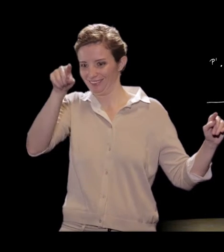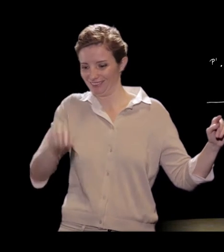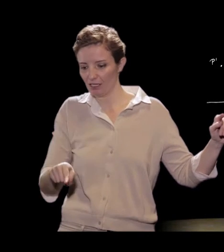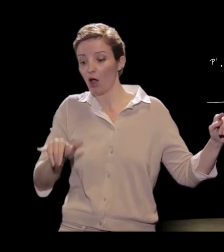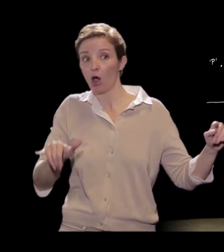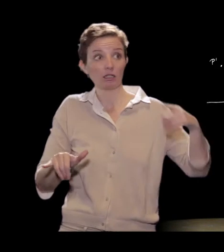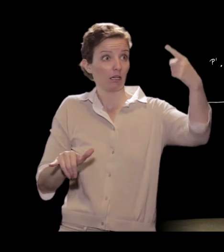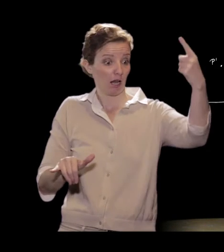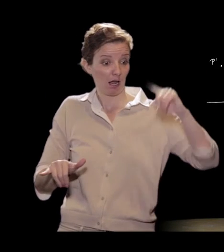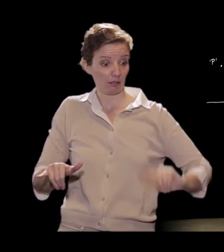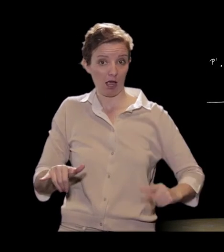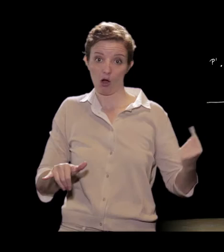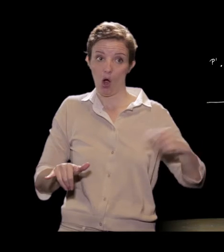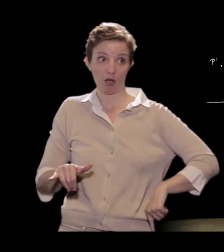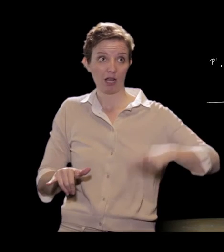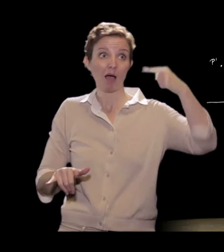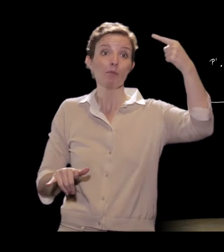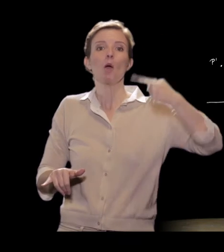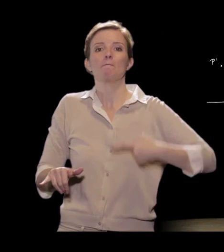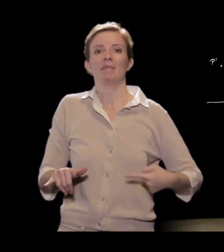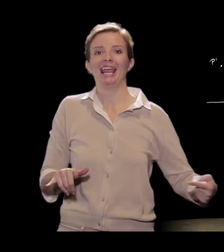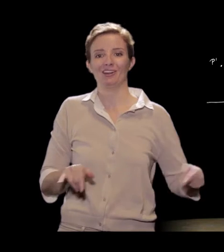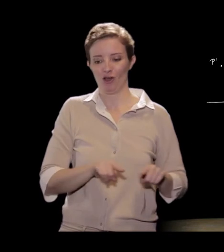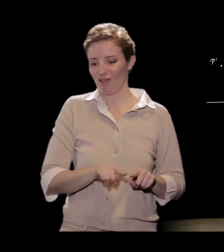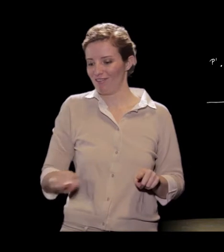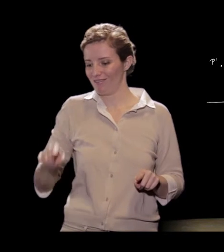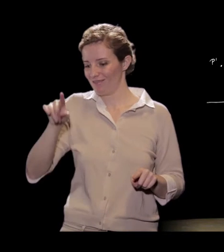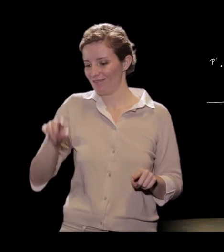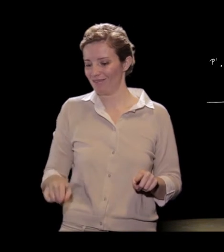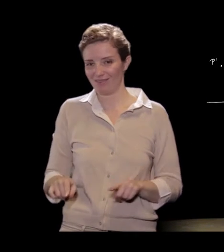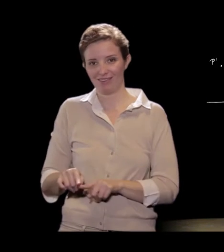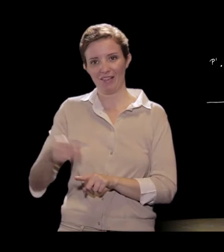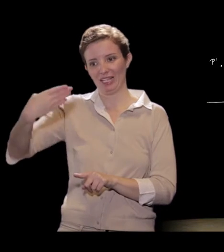P² avrà la stessa ascissa del punto P, ma ordinata pari a -y.